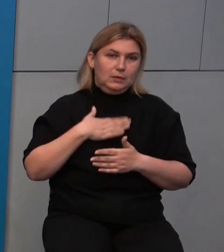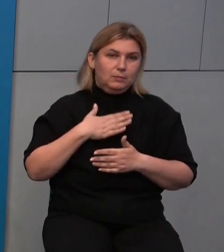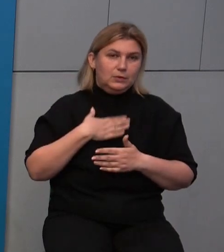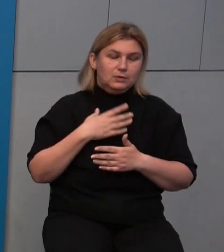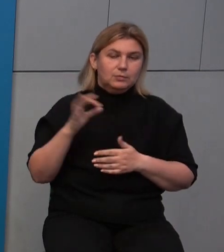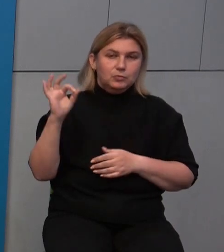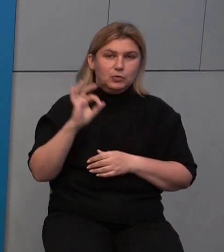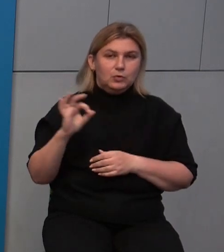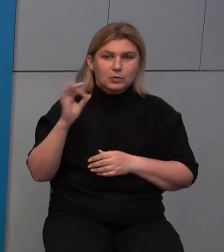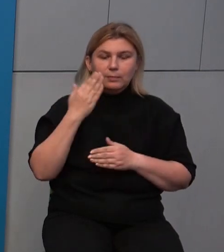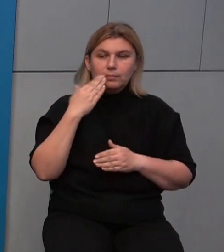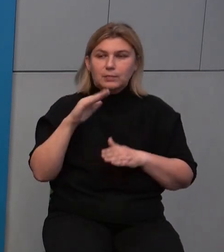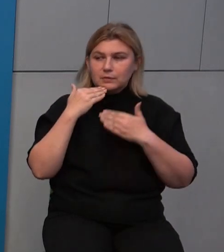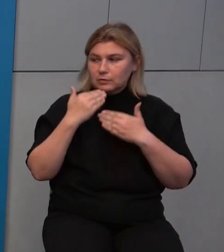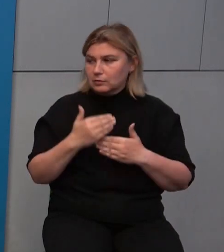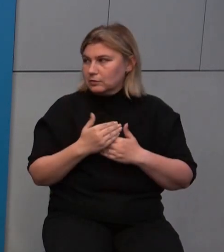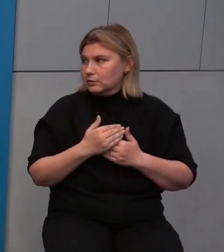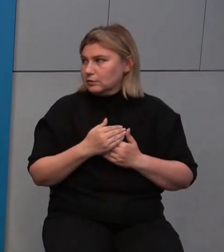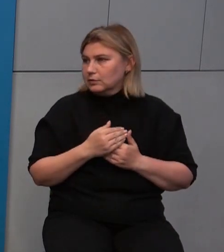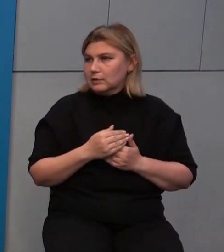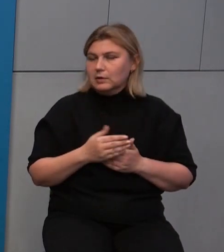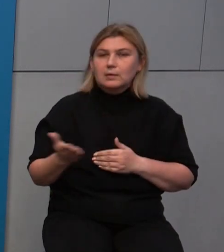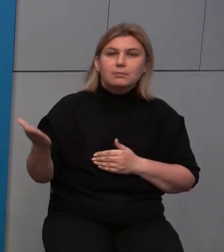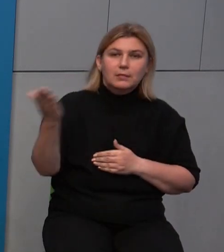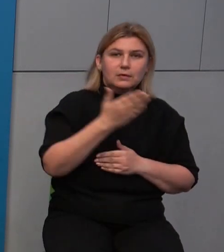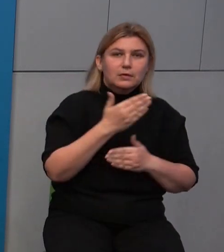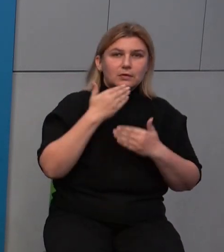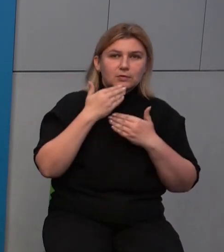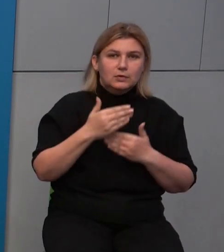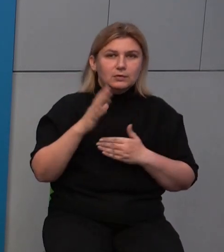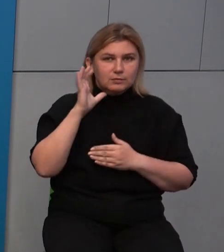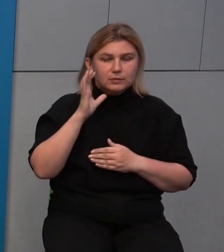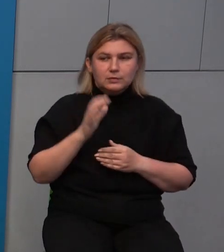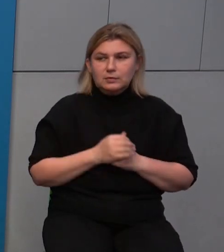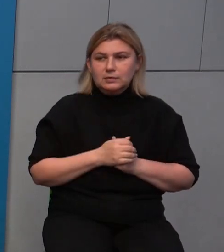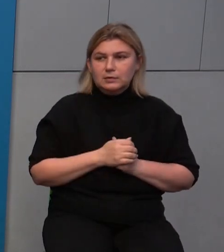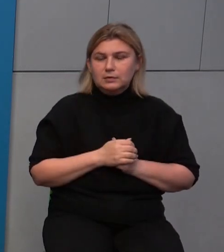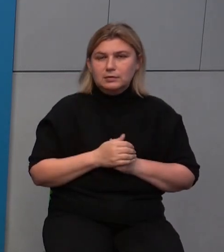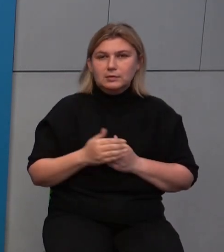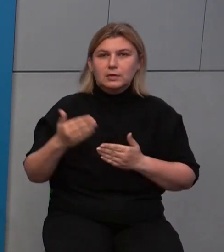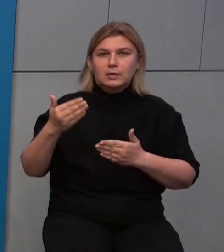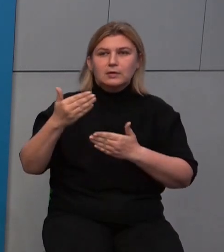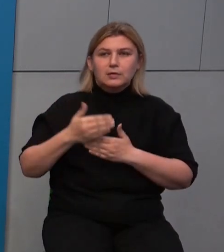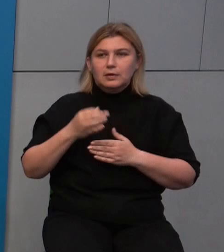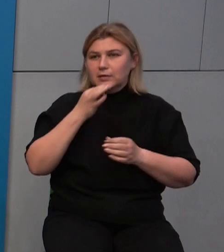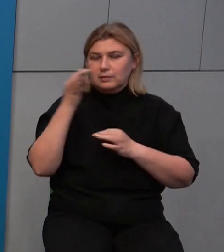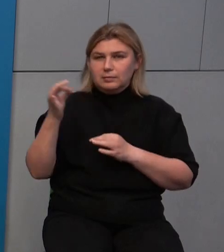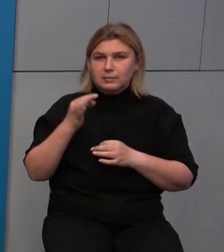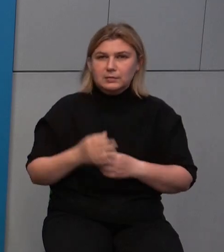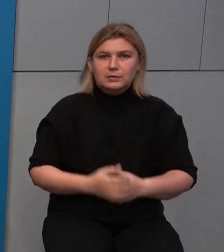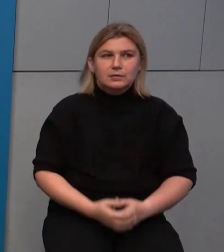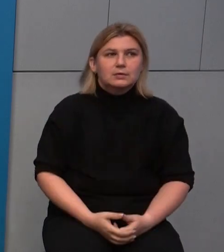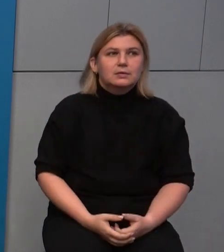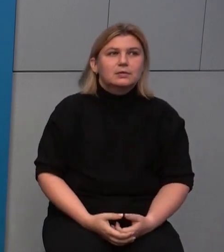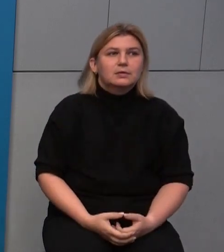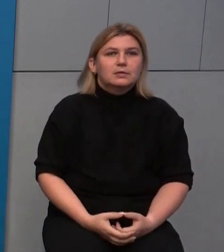Więc bardzo dziękuję. Państwu dziękuję za wysłuchanie. I zapraszam do zadawania pytań teraz przez chwilkę przynajmniej.